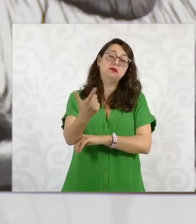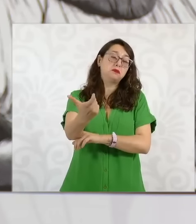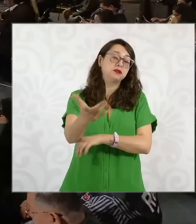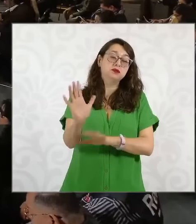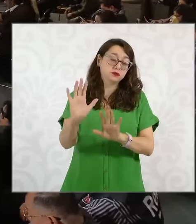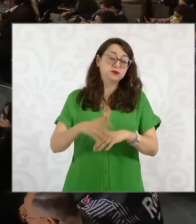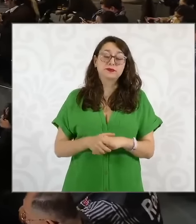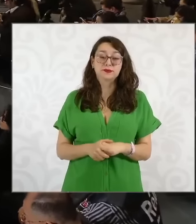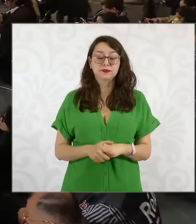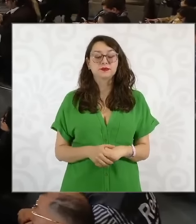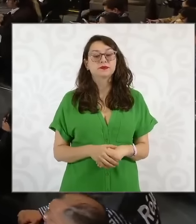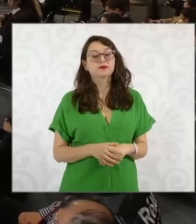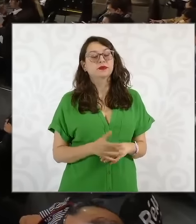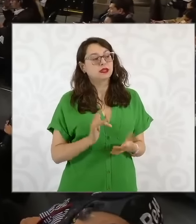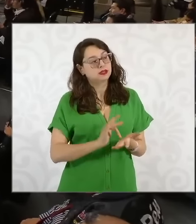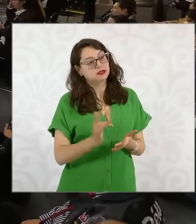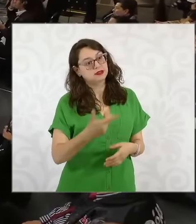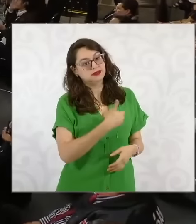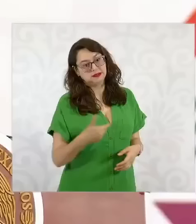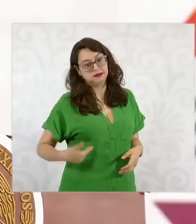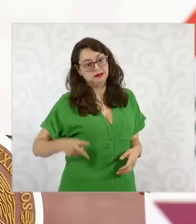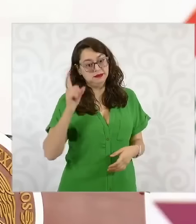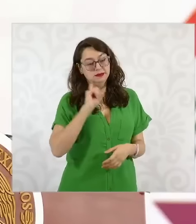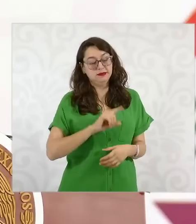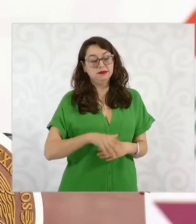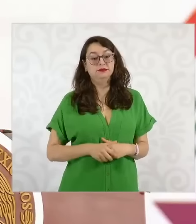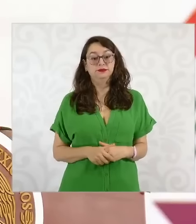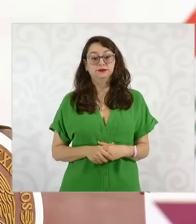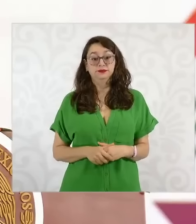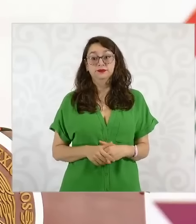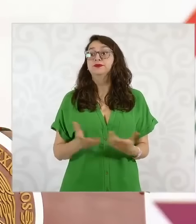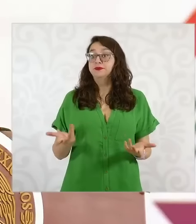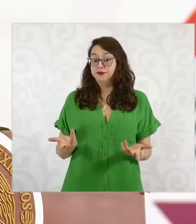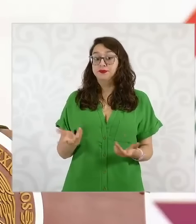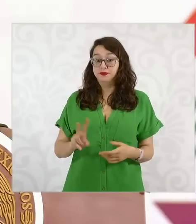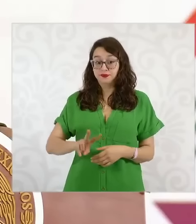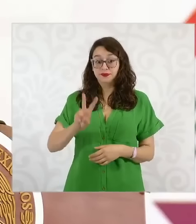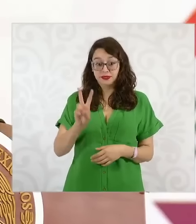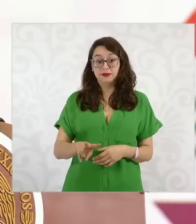Gracias, presidenta. Gracias. Y sí, en efecto, son muy hipócritas [risas]